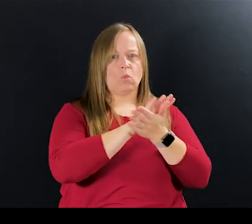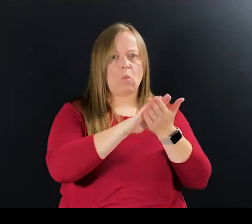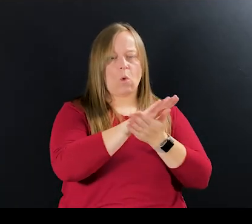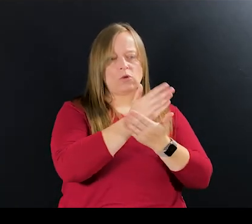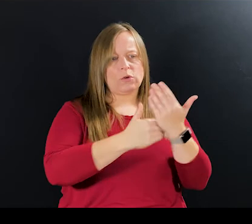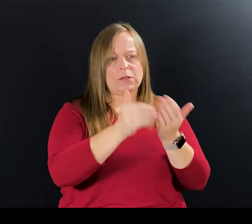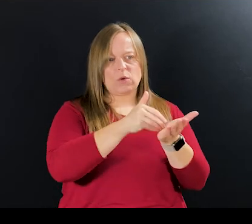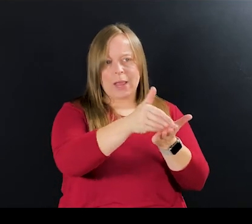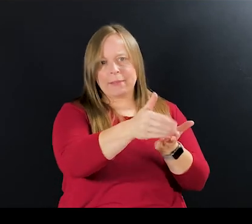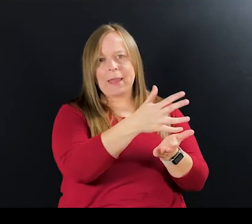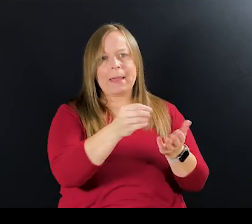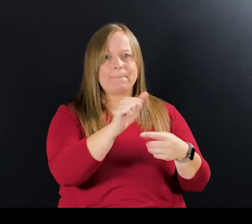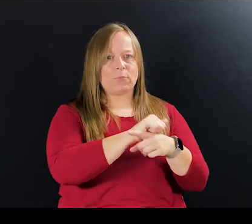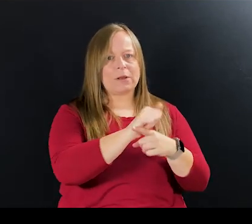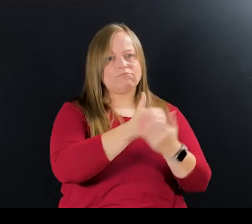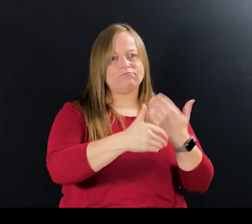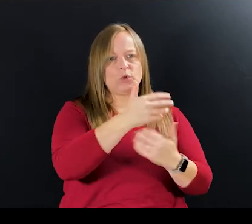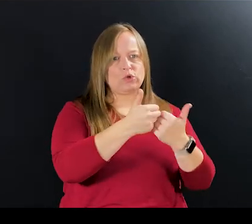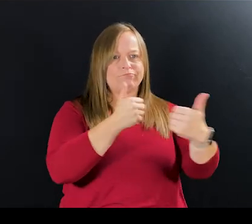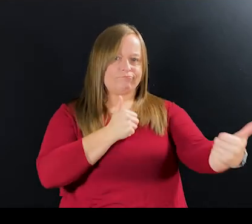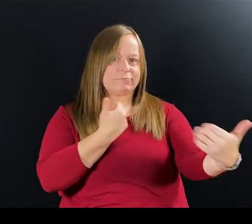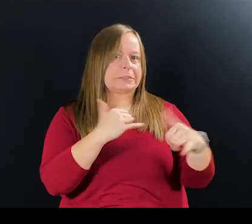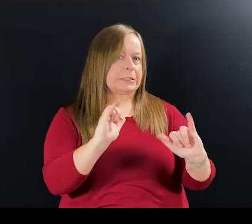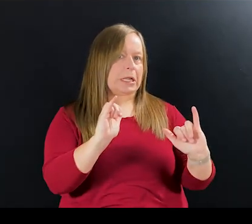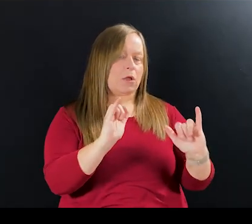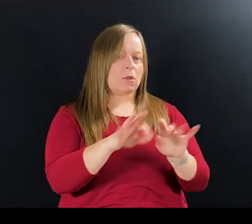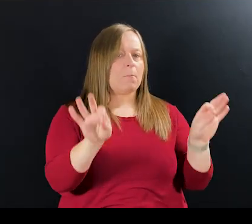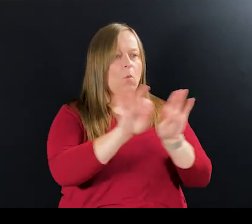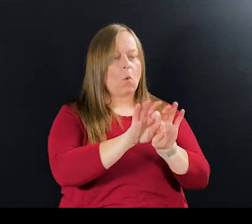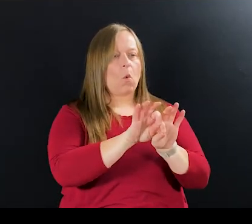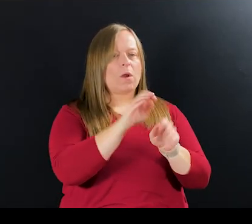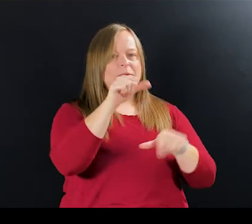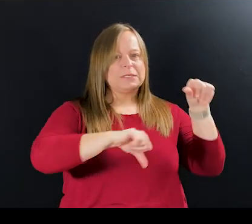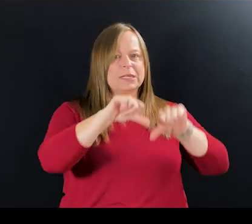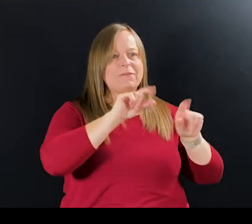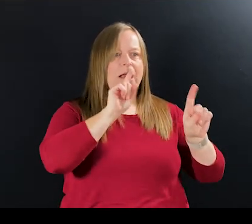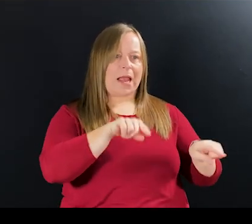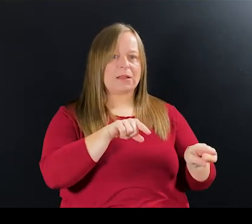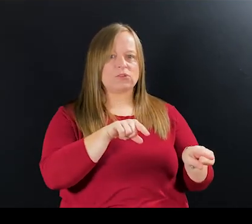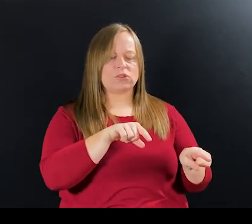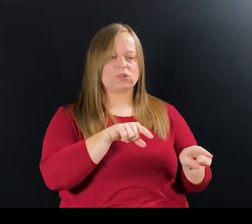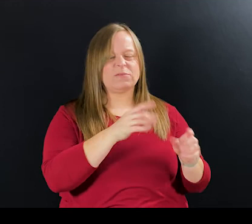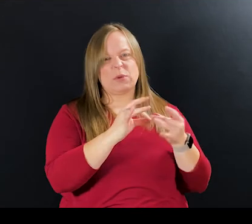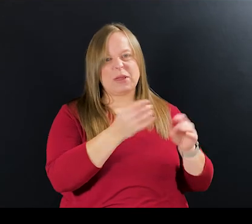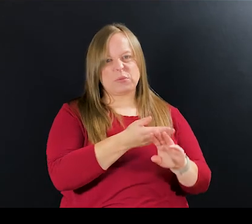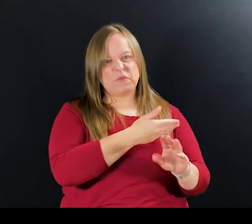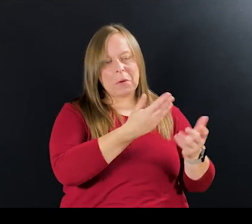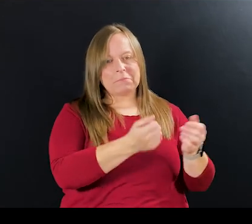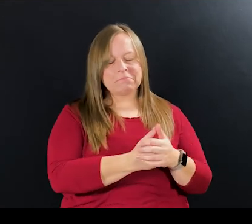lavarse las manos con regularidad y distanciarse socialmente hasta que haya una respuesta científica, como dijimos antes.